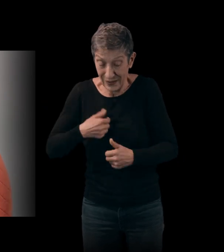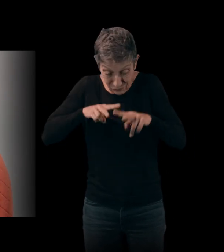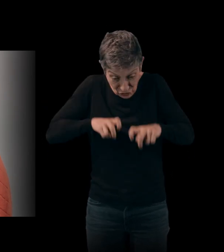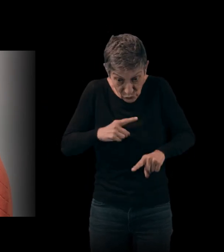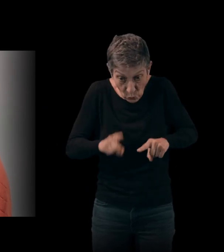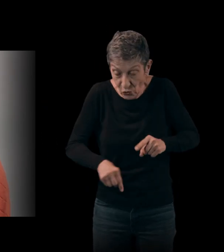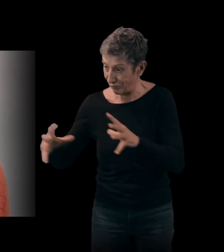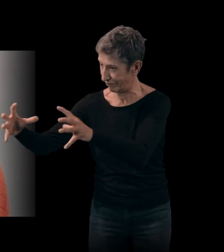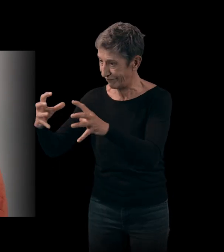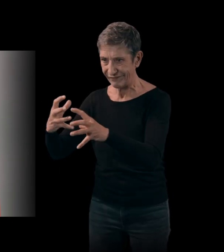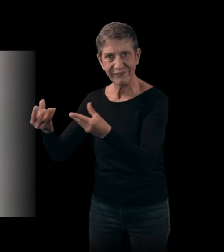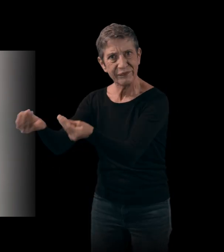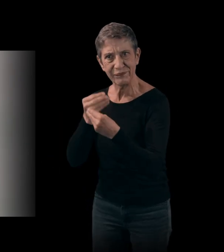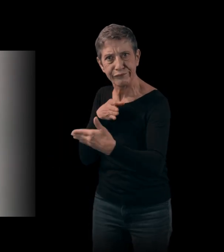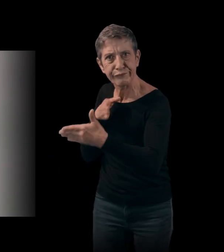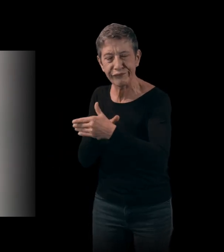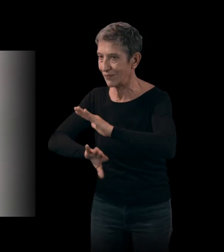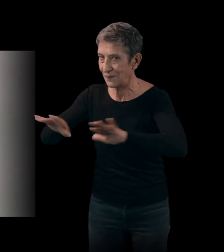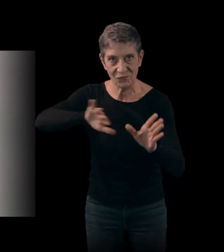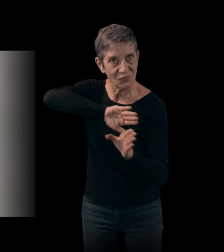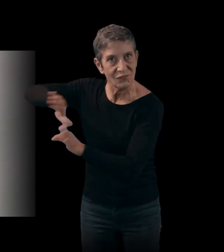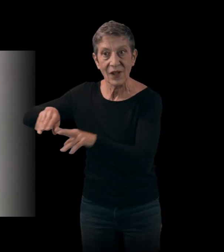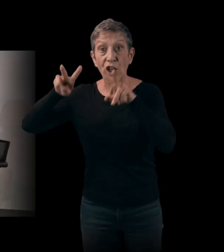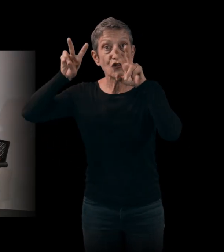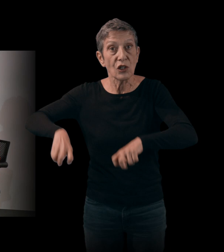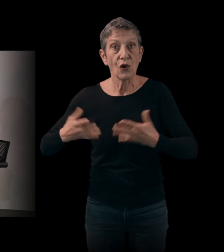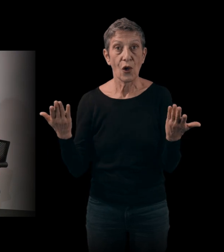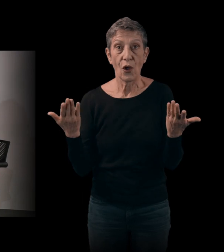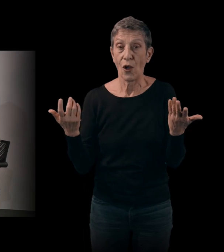Donc, j'ai mis le chercheur, je ne sais pas, dans la penderie,